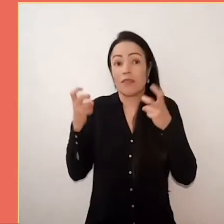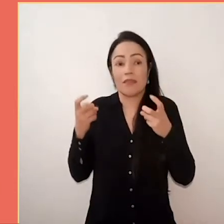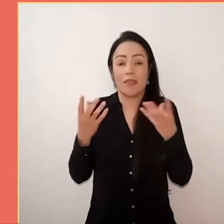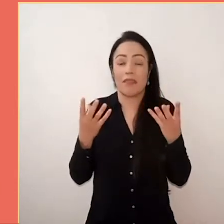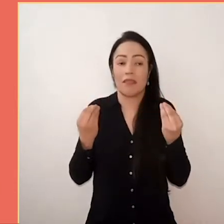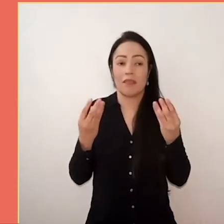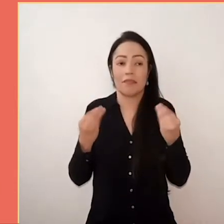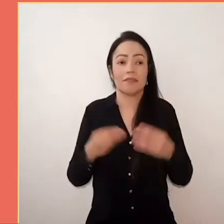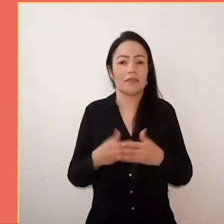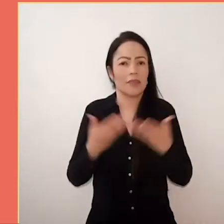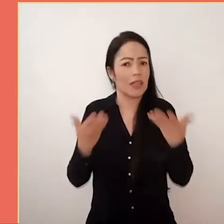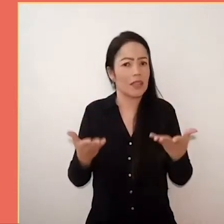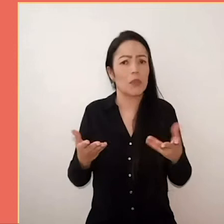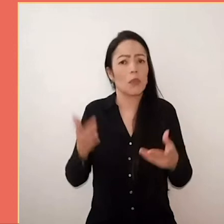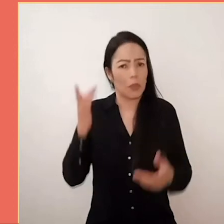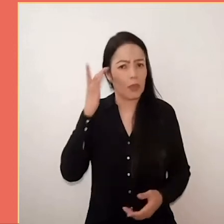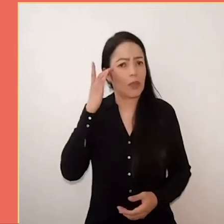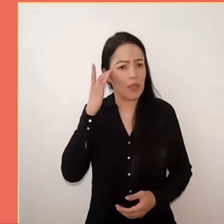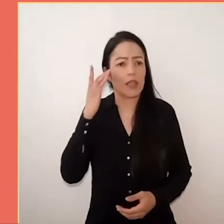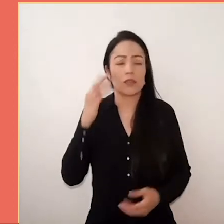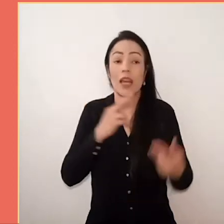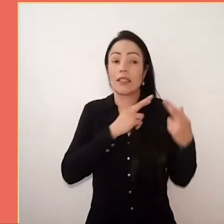Ainda eu acho que essa responsabilidade